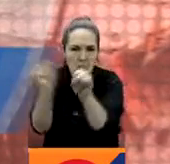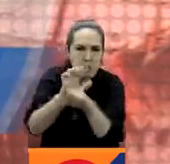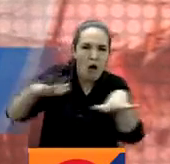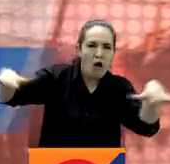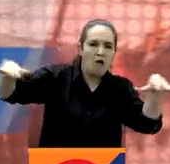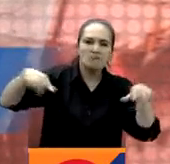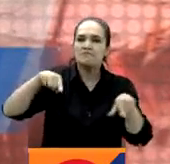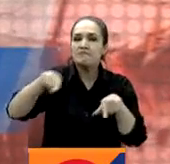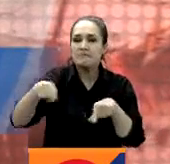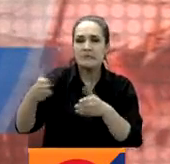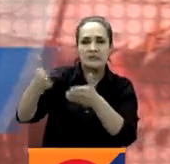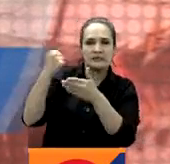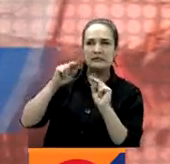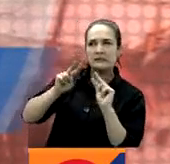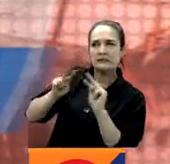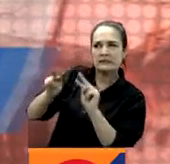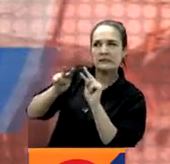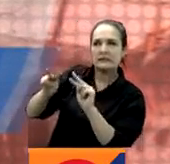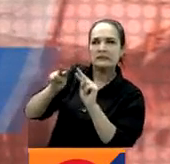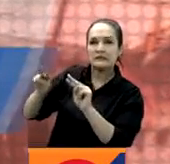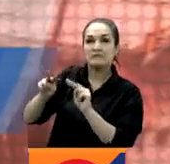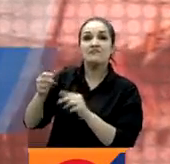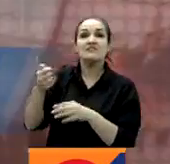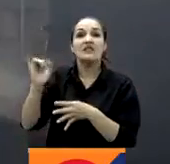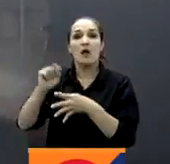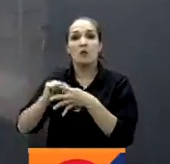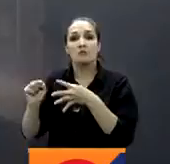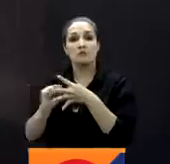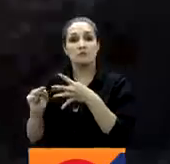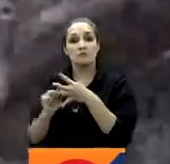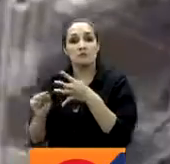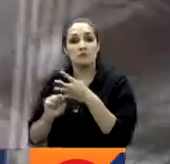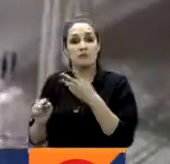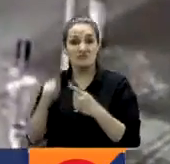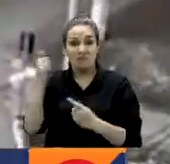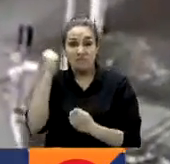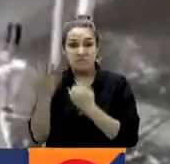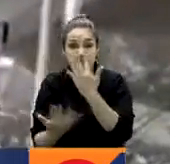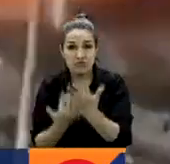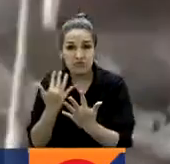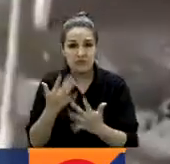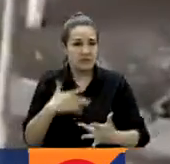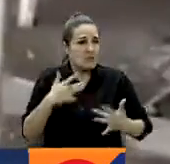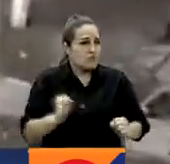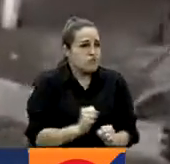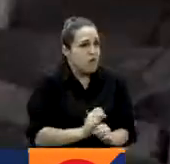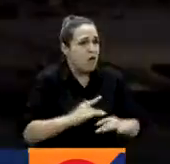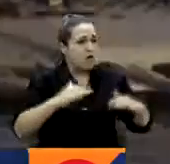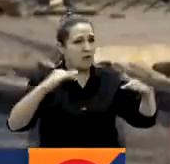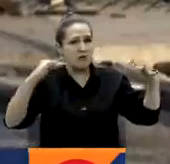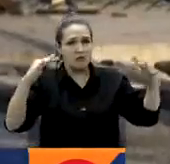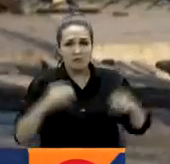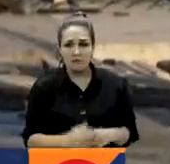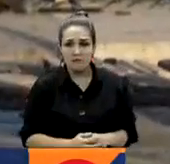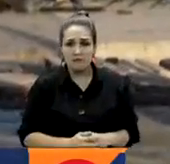FRENTE A LAS AMENAZAS NUCLEARES, QUíMICAS QUE PUEDAN DARSE EN MEDIO DERIVACIóN RUSA EN SU TERRITORIO QUE RESISTE DESDE HACE CUATRO SEMANAS Y QUE CONCENTRCICICICICICIóN INTERNACIONAL.